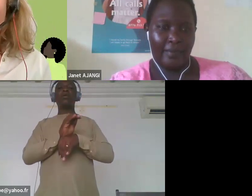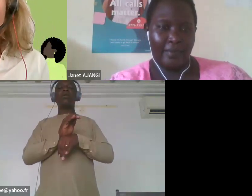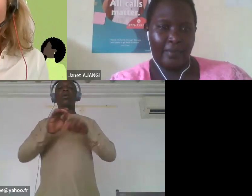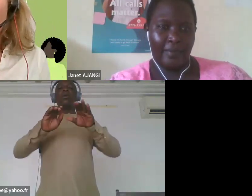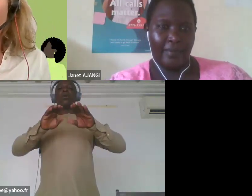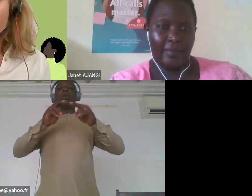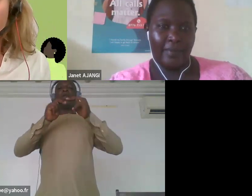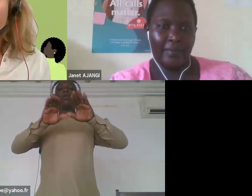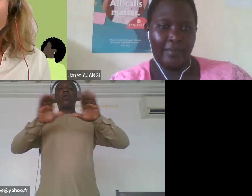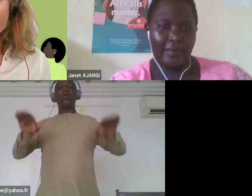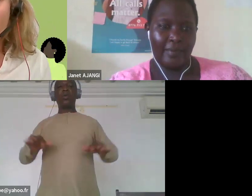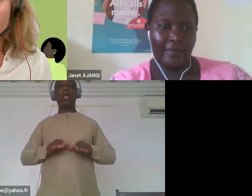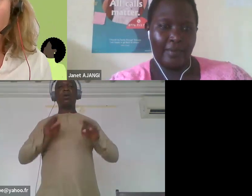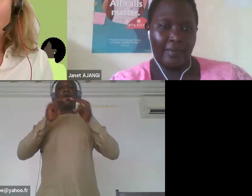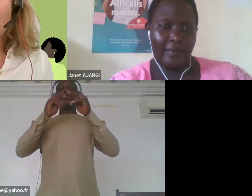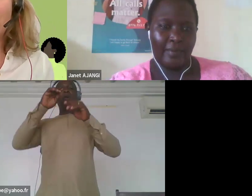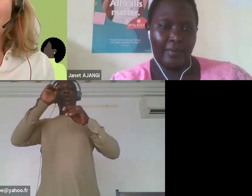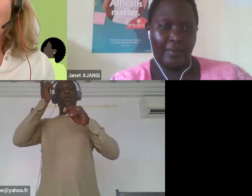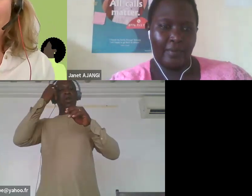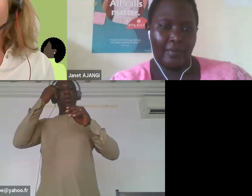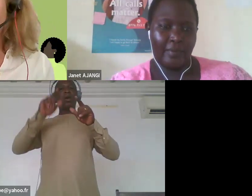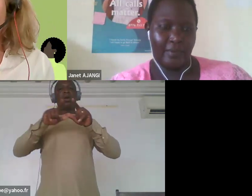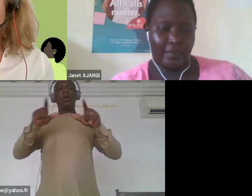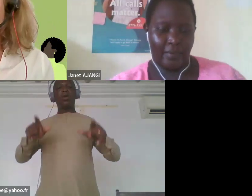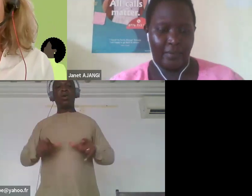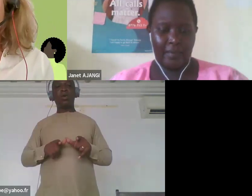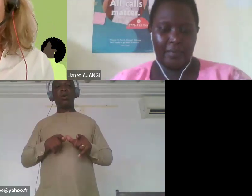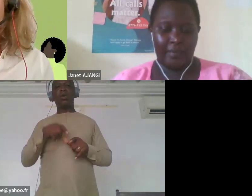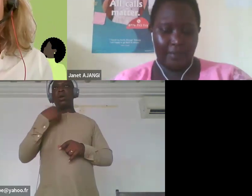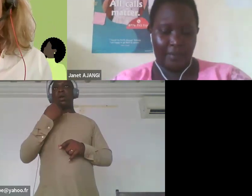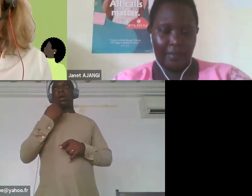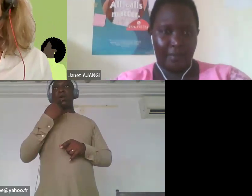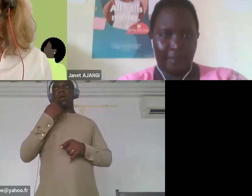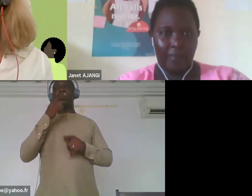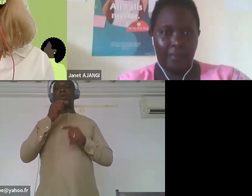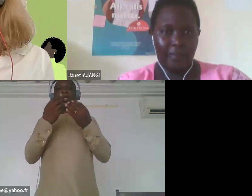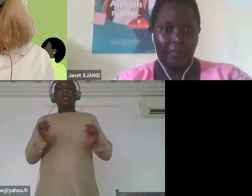niveau des gouvern ement locaux qui est très sont très importants dans le cas de